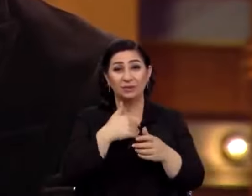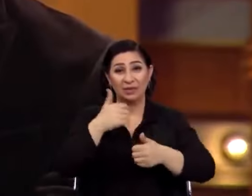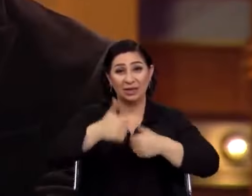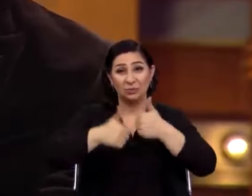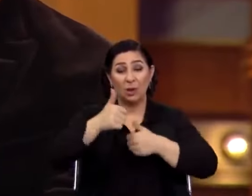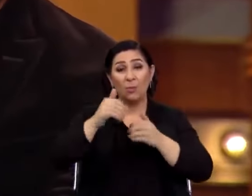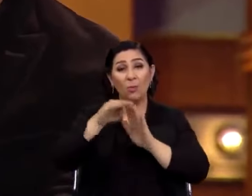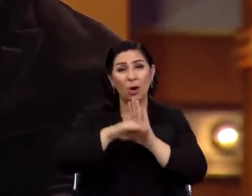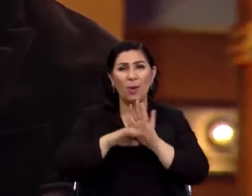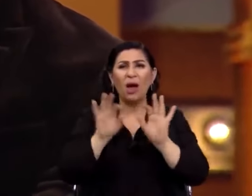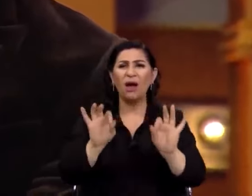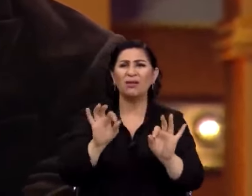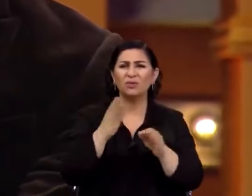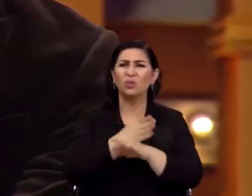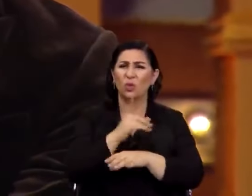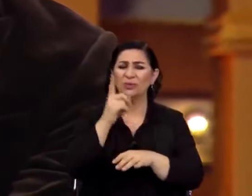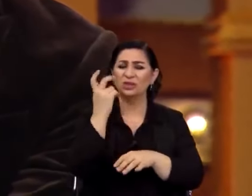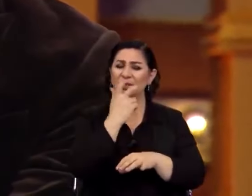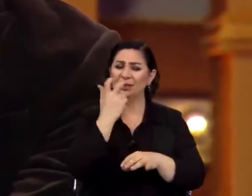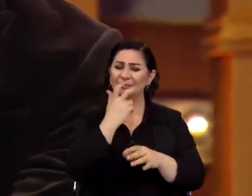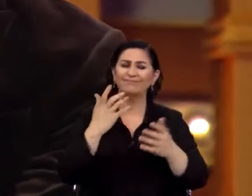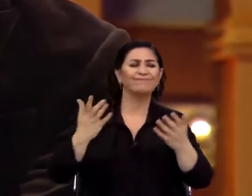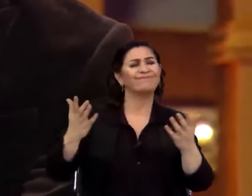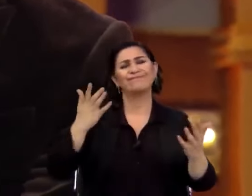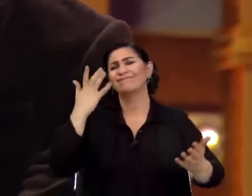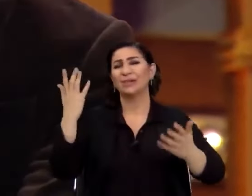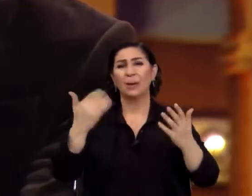Genellikle hep öyle olur yani bir şarkıyı okurken herkes daha çok işte ben